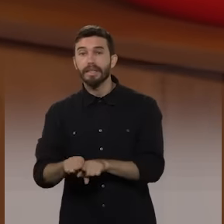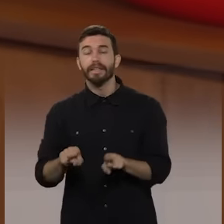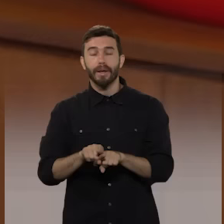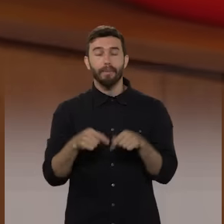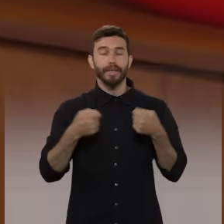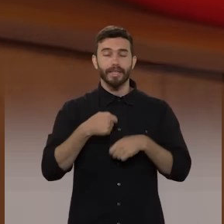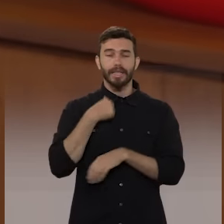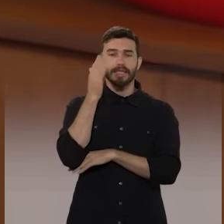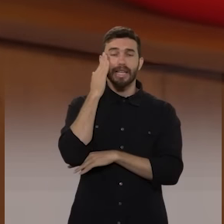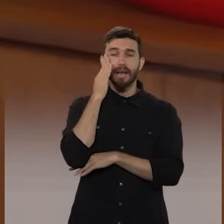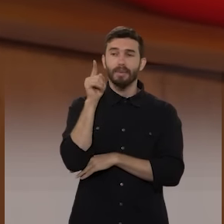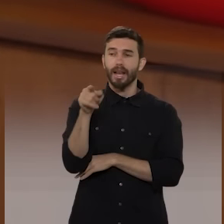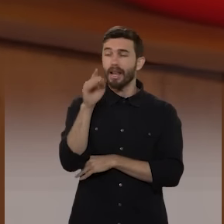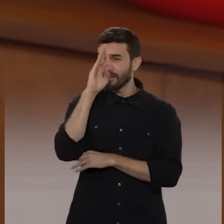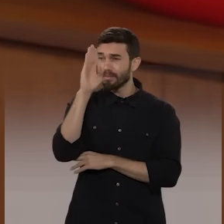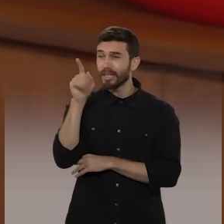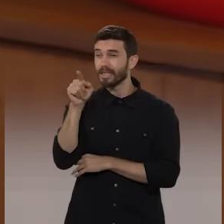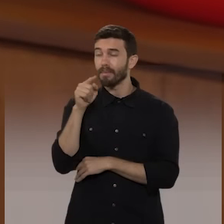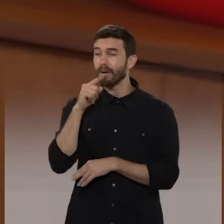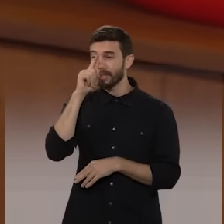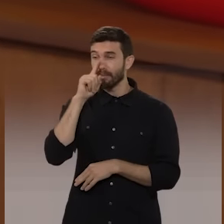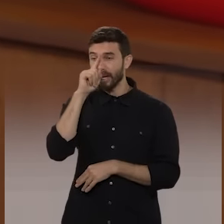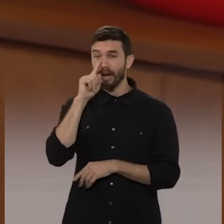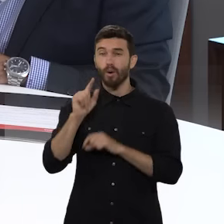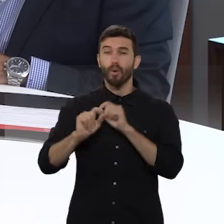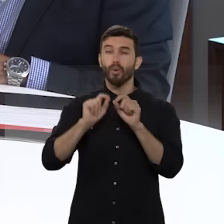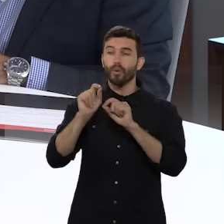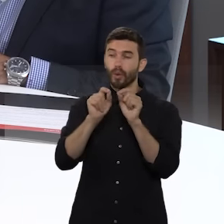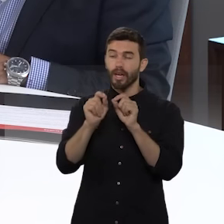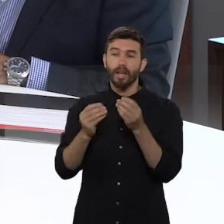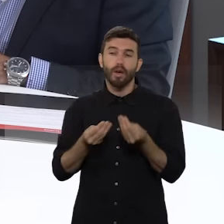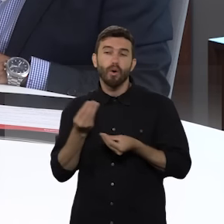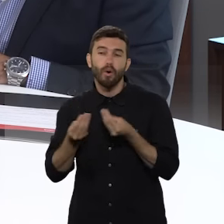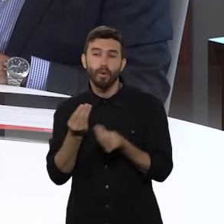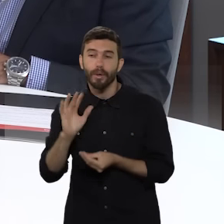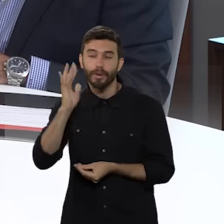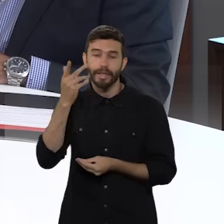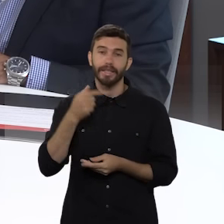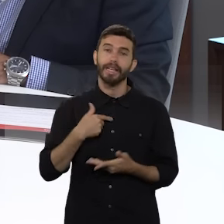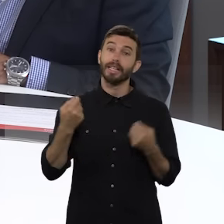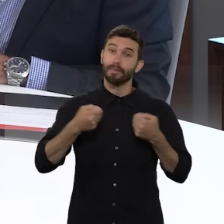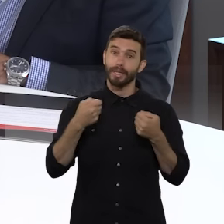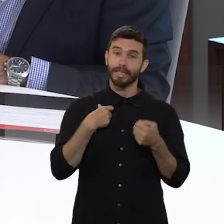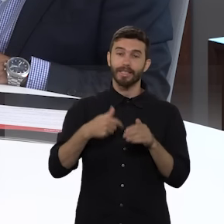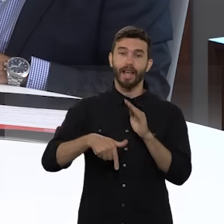para que o projeto possa ser feito, atendendo a... diminuindo riscos de fato, para que a gente possa